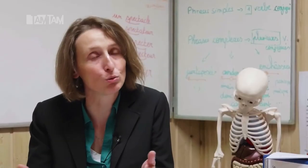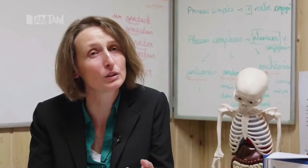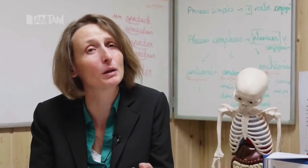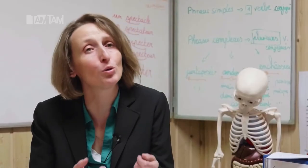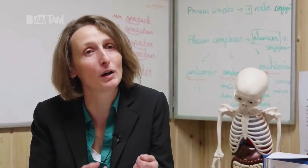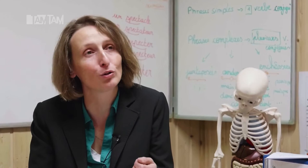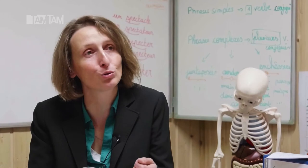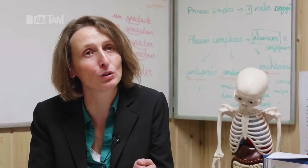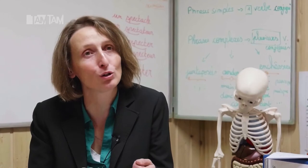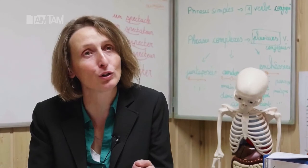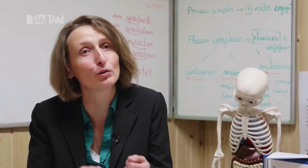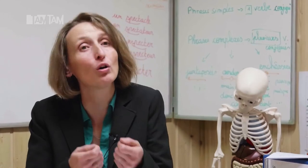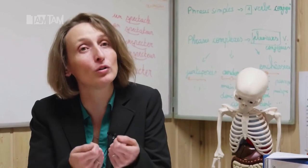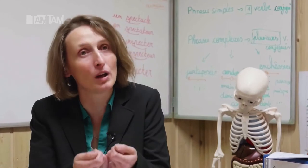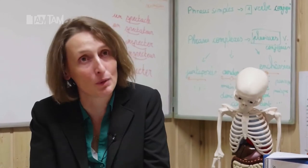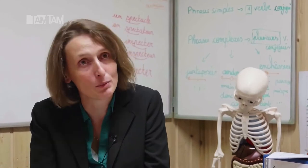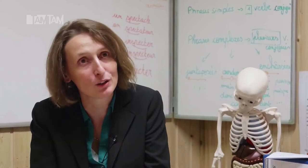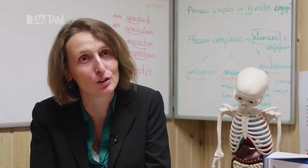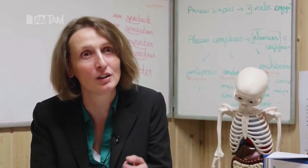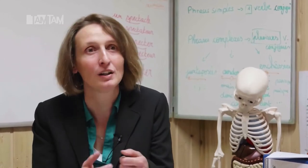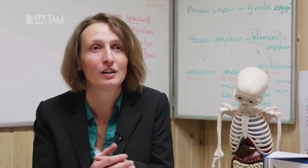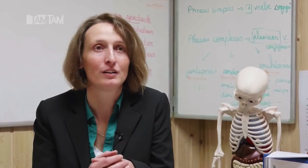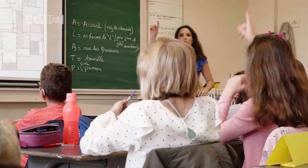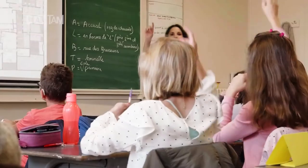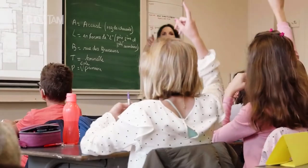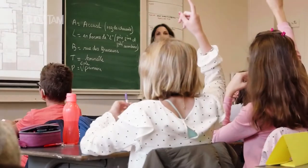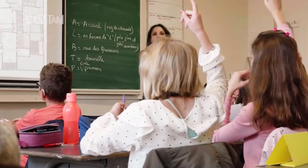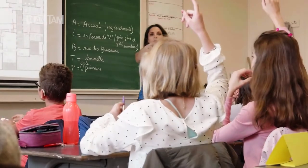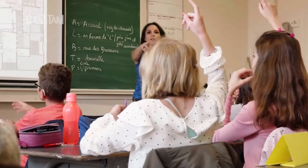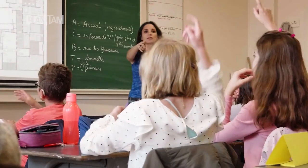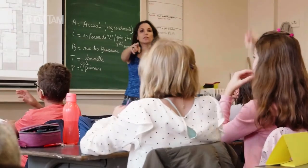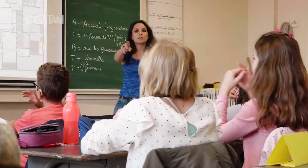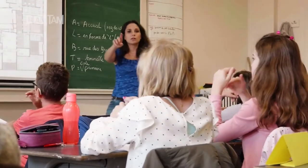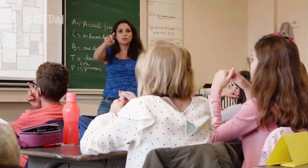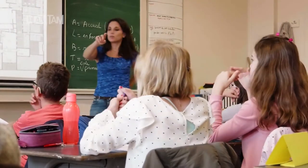Ca permet aux parents de conduire leurs enfants dans la même école et ça permet aux frères et aux soeurs